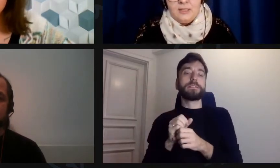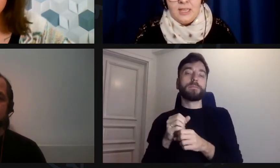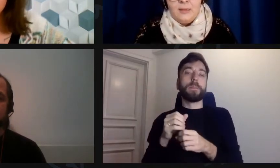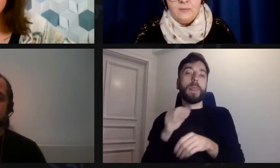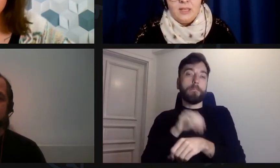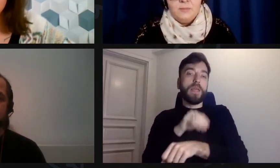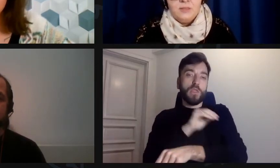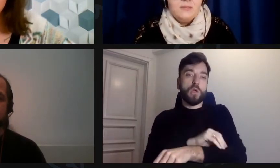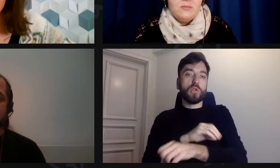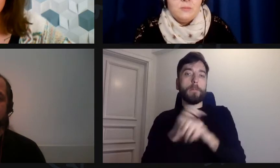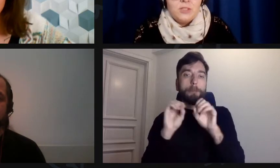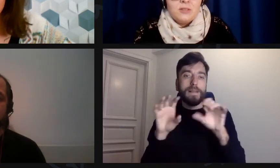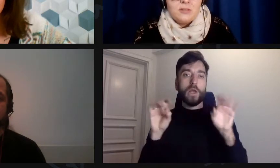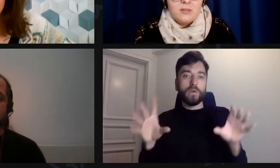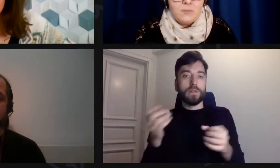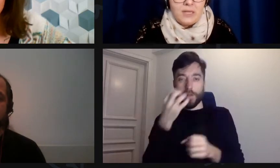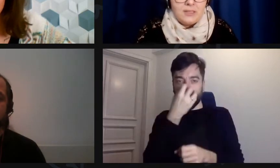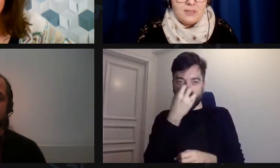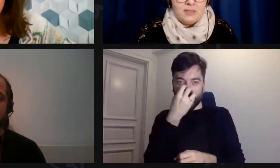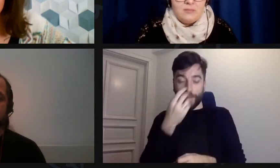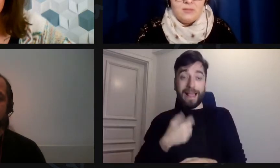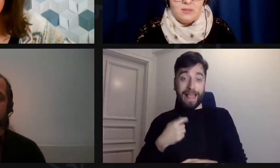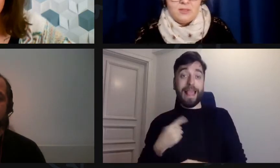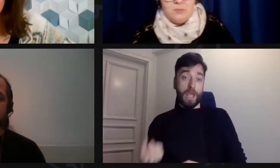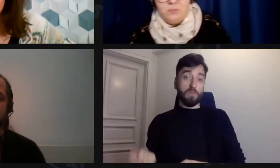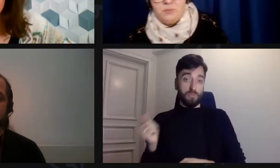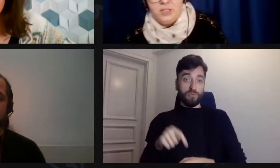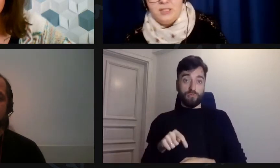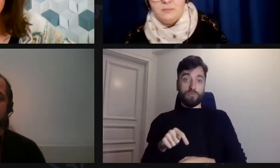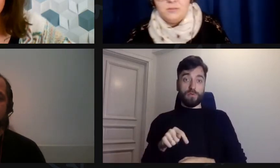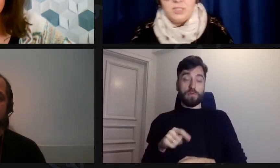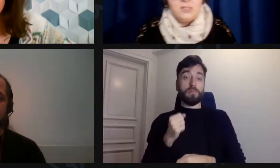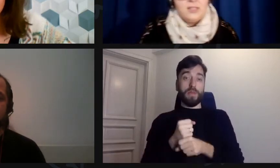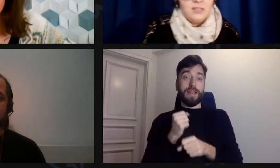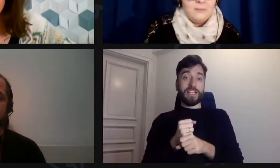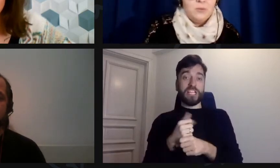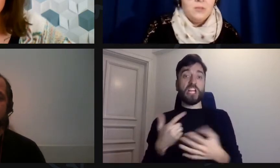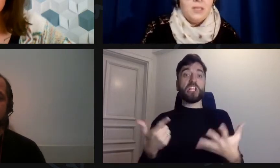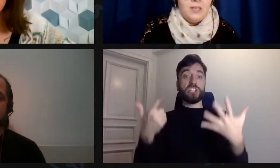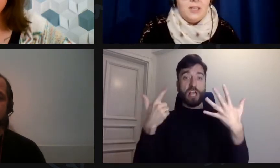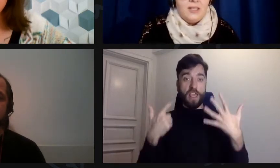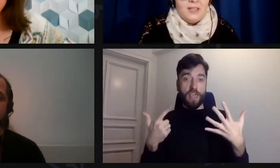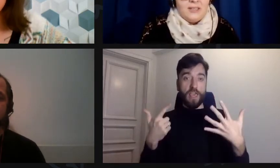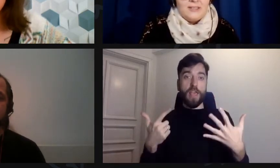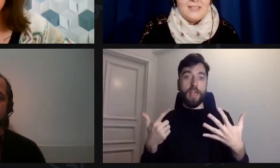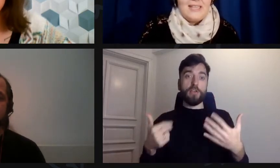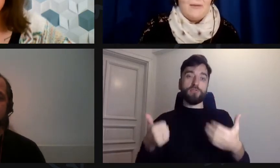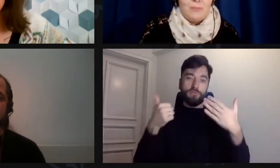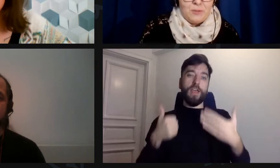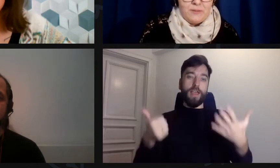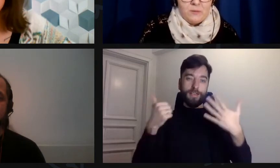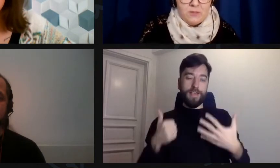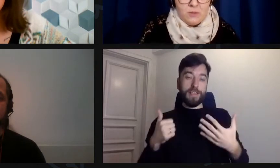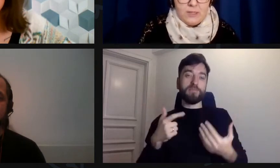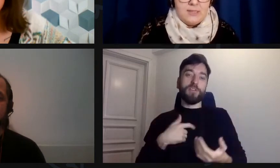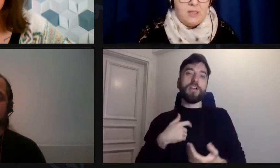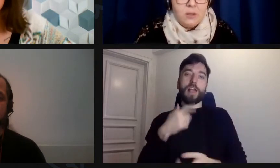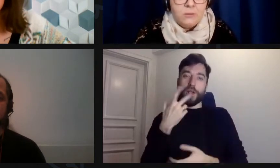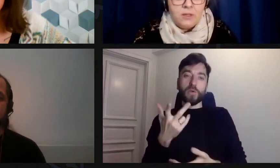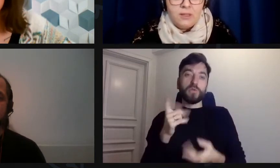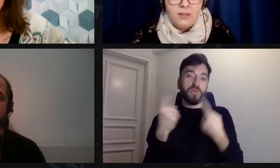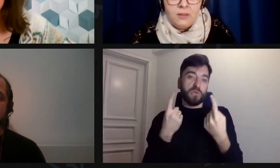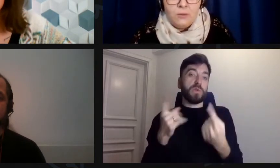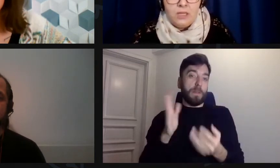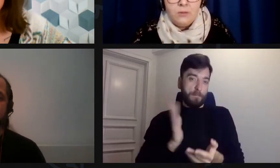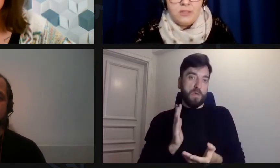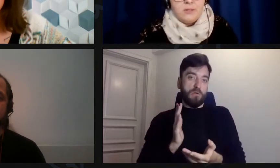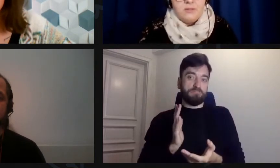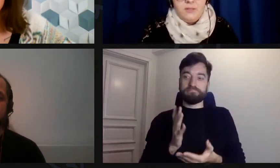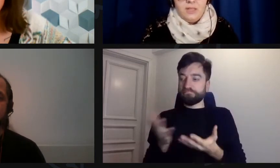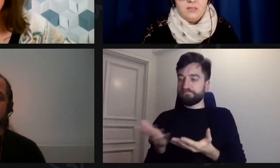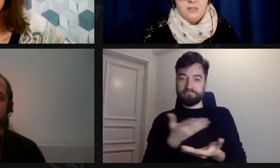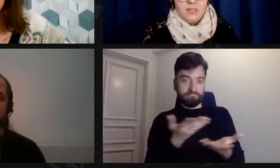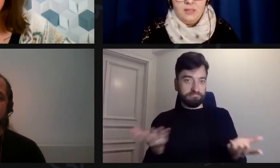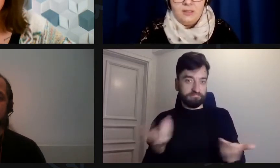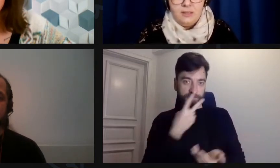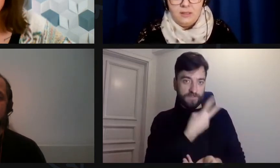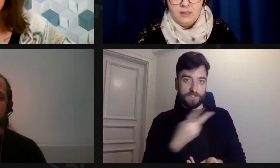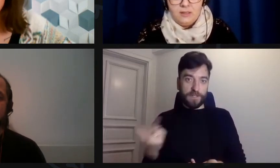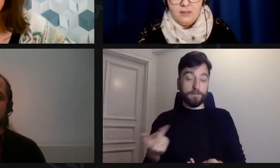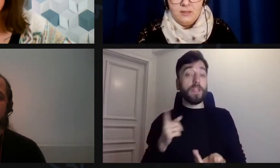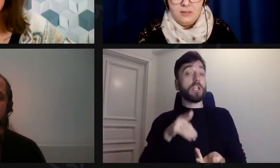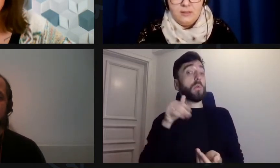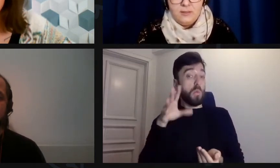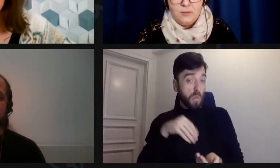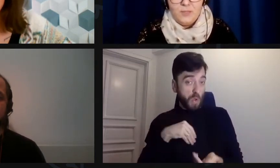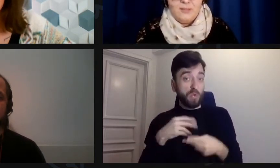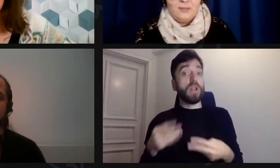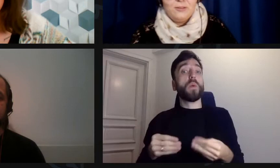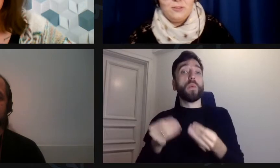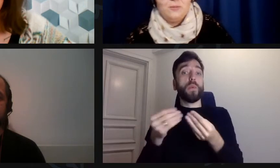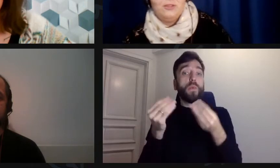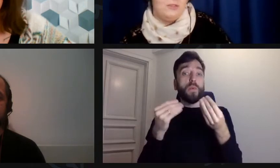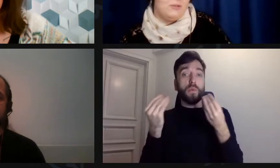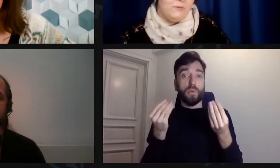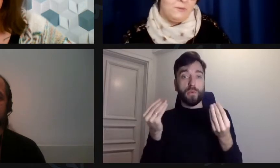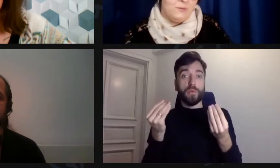Ja jakby przychodząc do pracy 7 lat temu zastałam pewna sytuację i ja udało się rozwijać dzięki umiejętnościom rodziców,